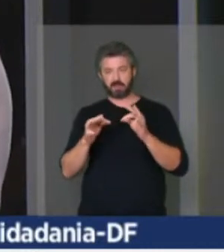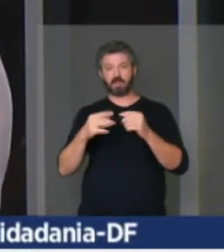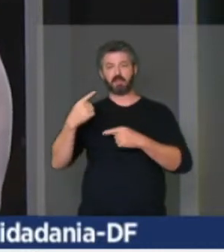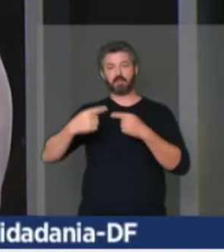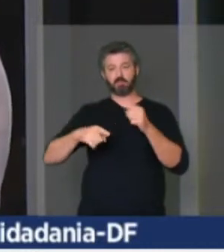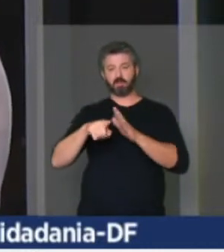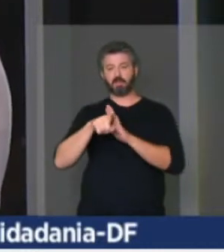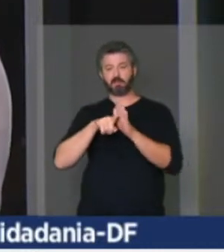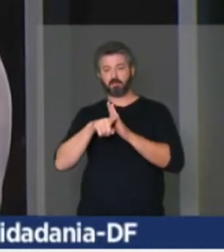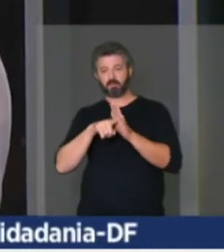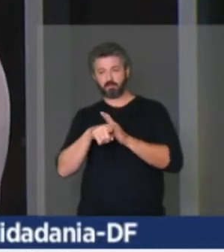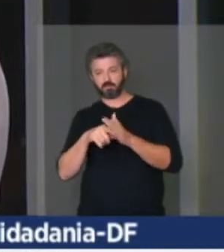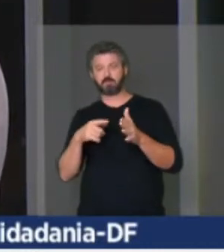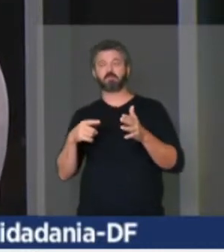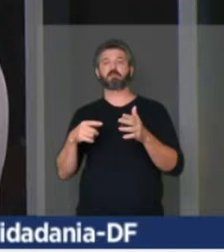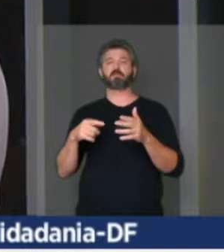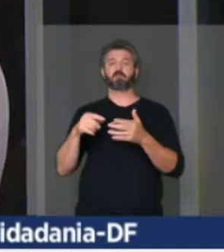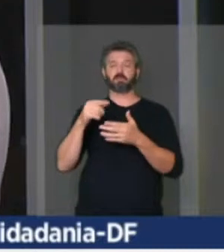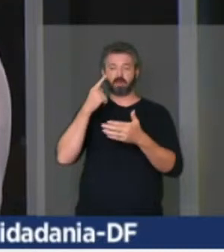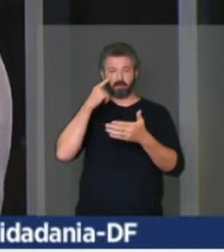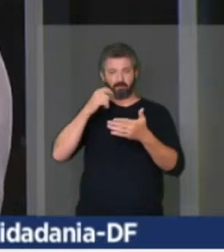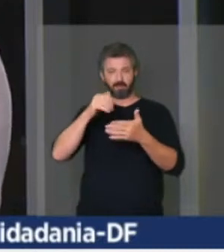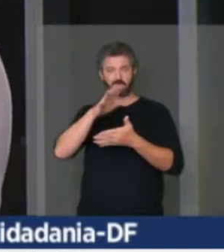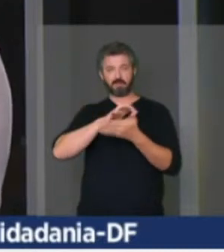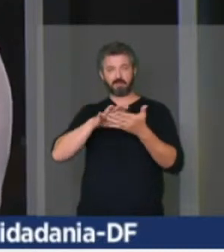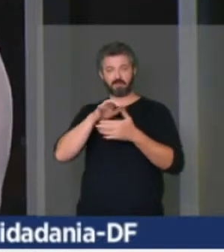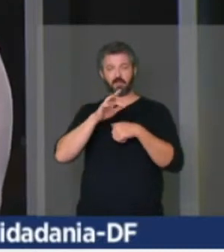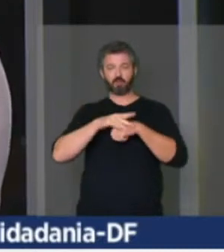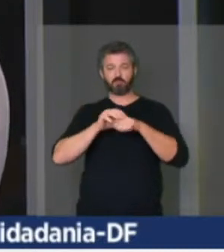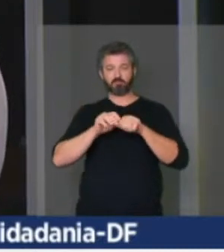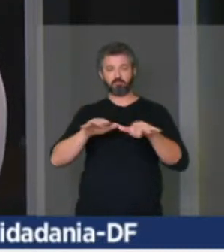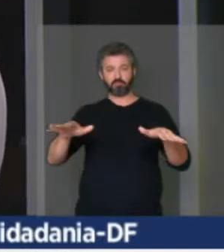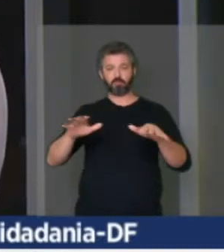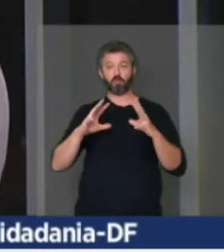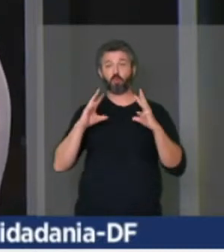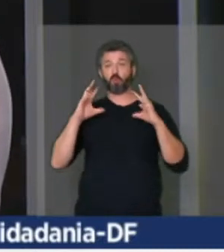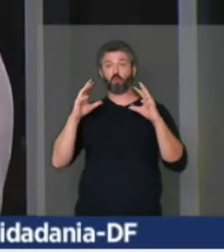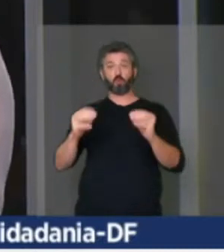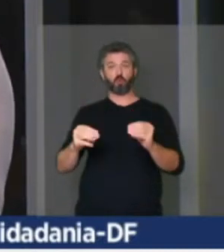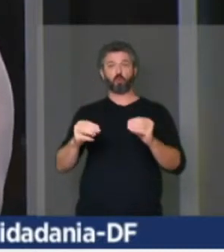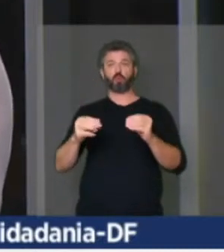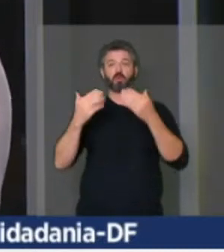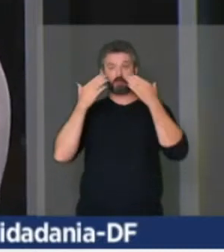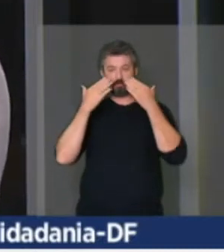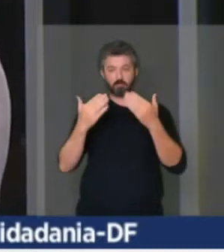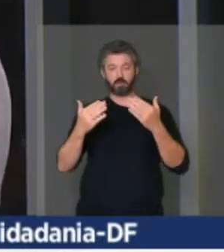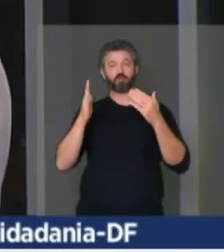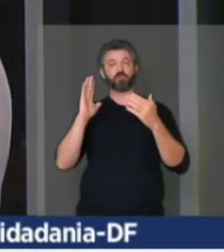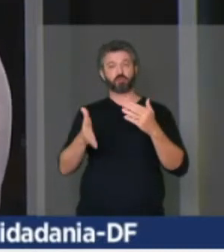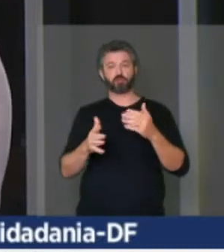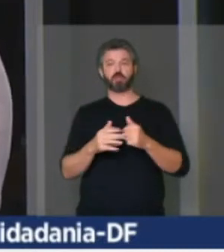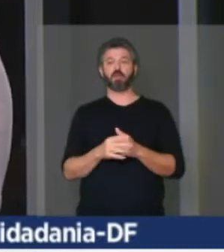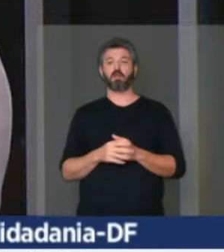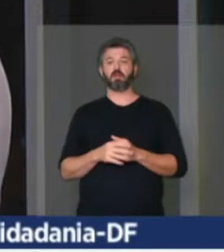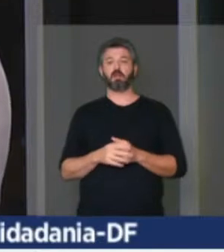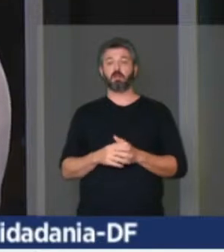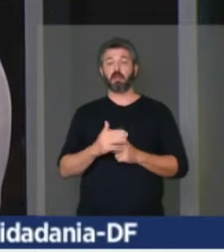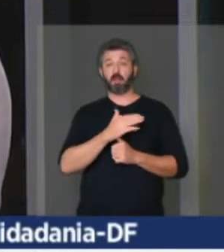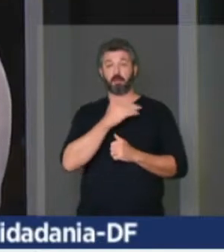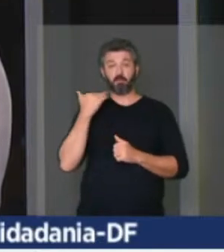DADOS EPIDEMIOLÓGICOS. TODOS APRESENTADOS MOSTRAM QUE A LETALIDADE COVID-19 EM GRÁVIDAS NO BRASIL ESTÁ CERCA DE 10% ENQUANTO A